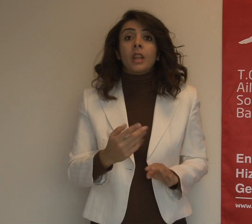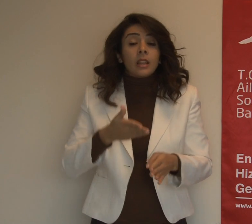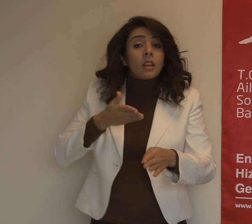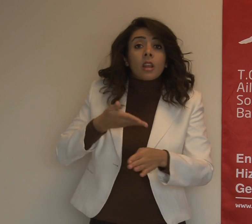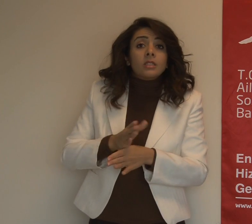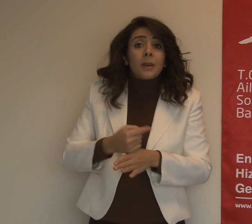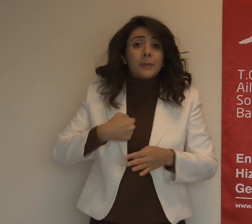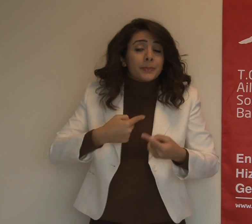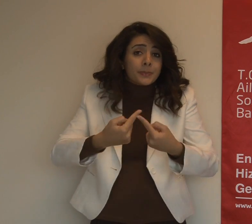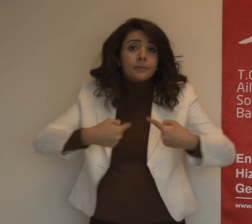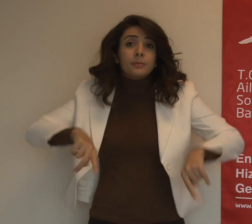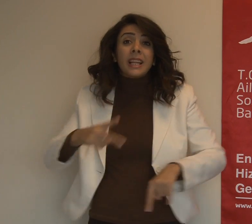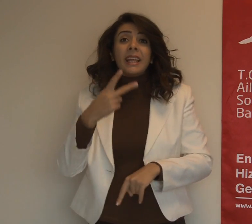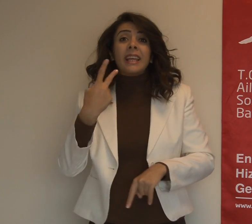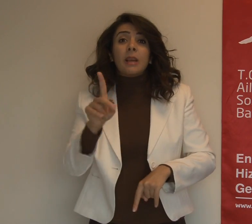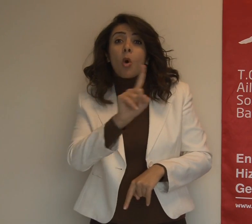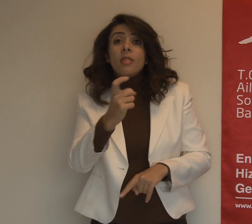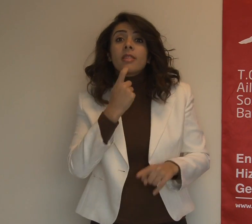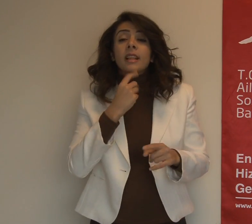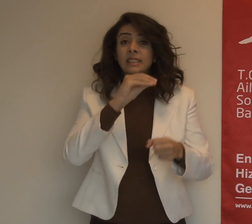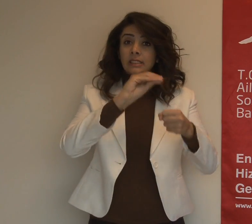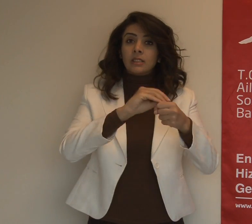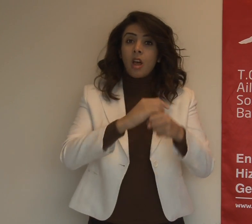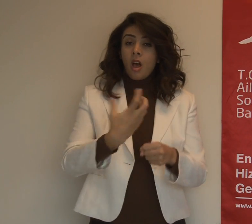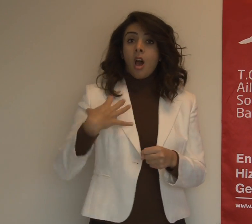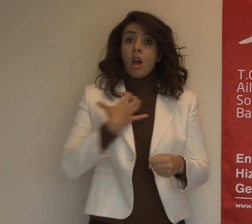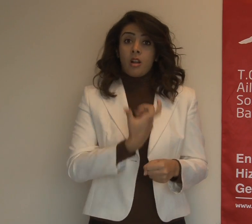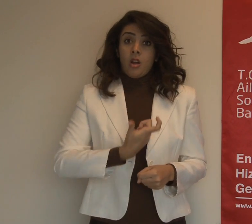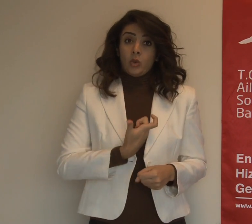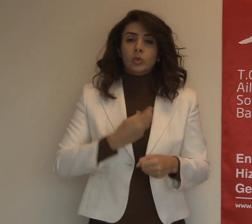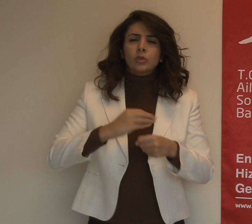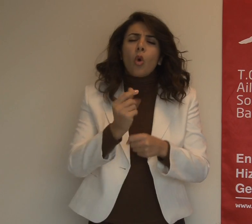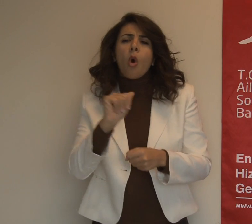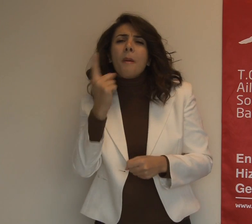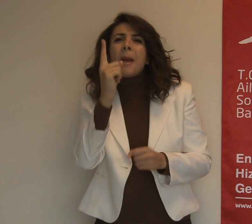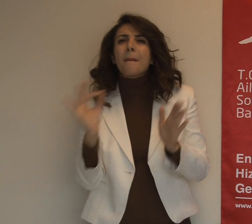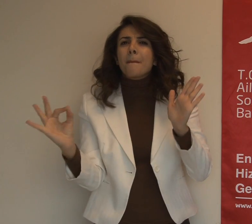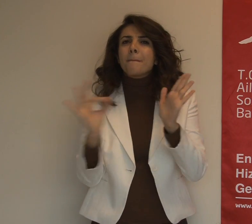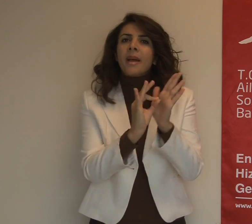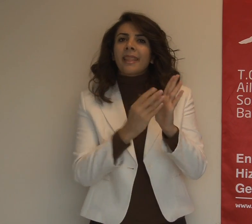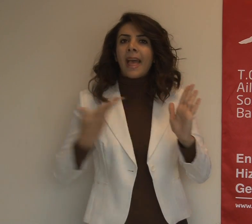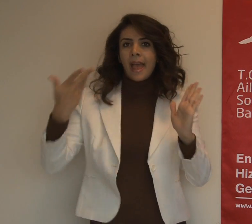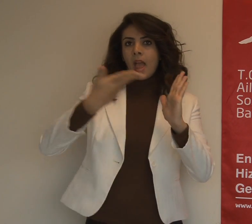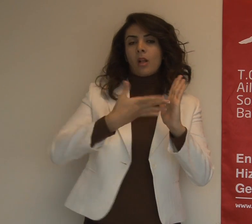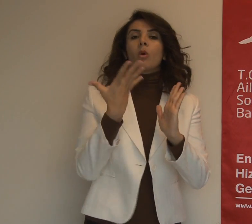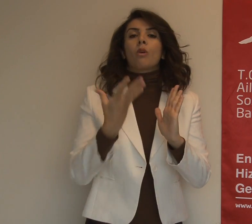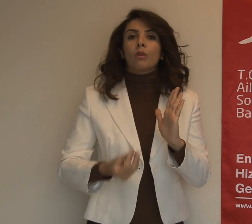Aslında biz 2010 yılında anayasamıza önemli bir madde koyduk.